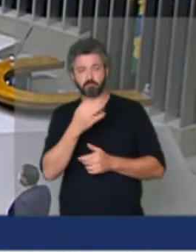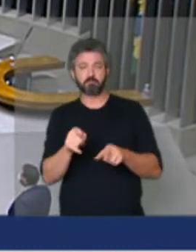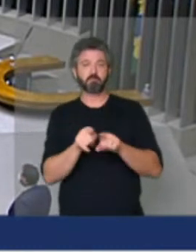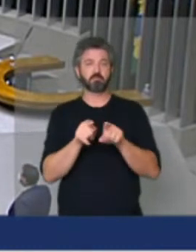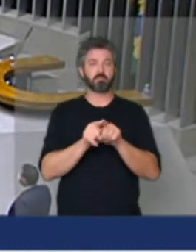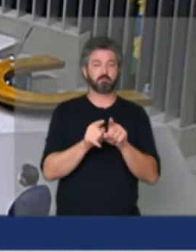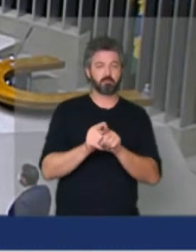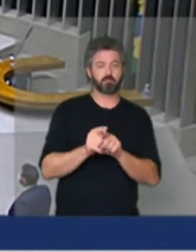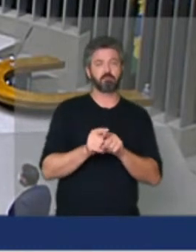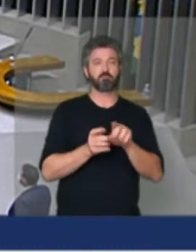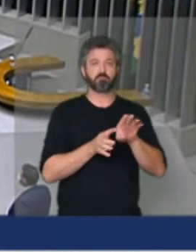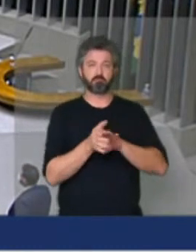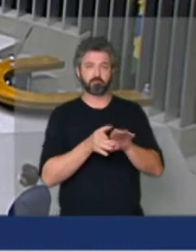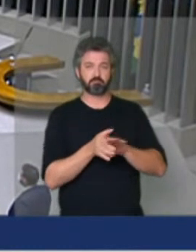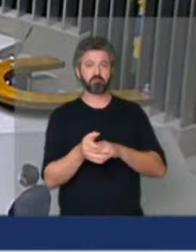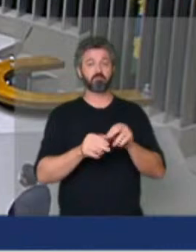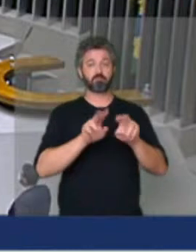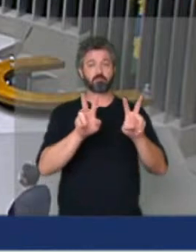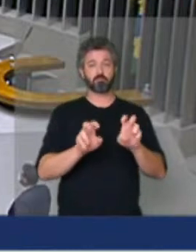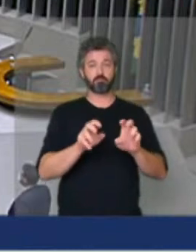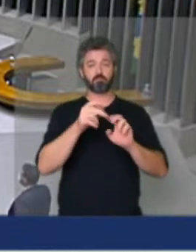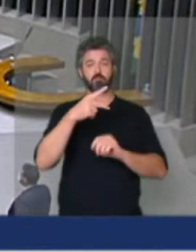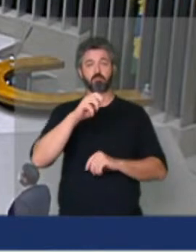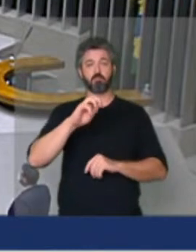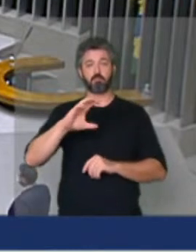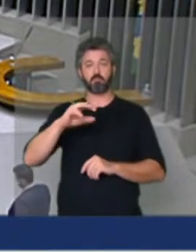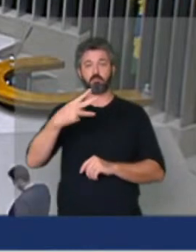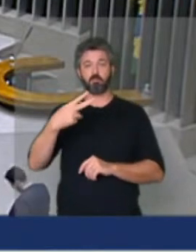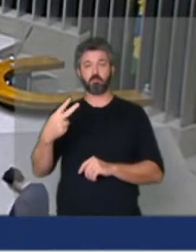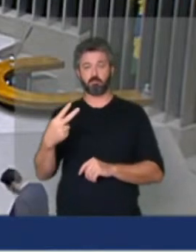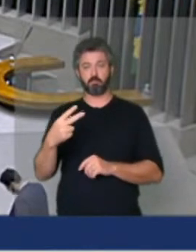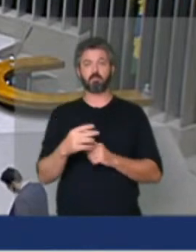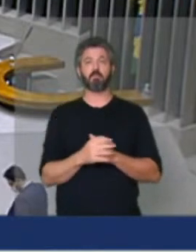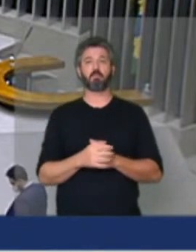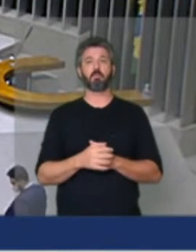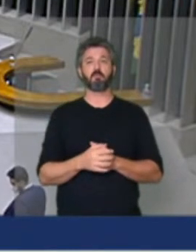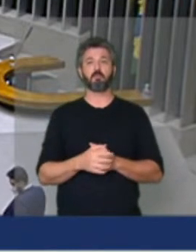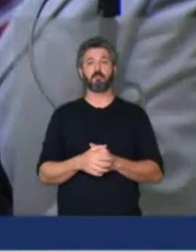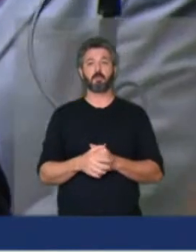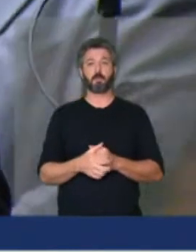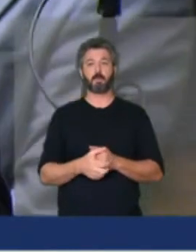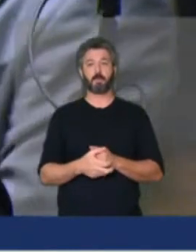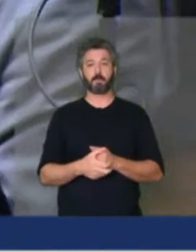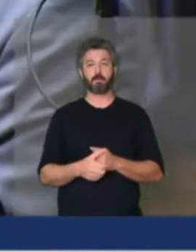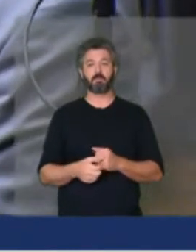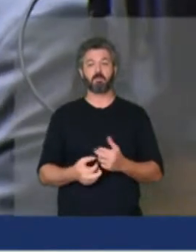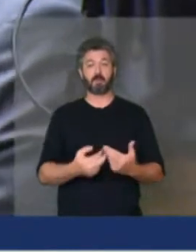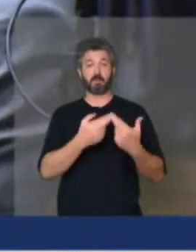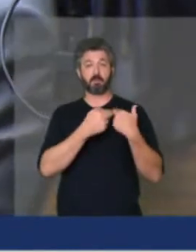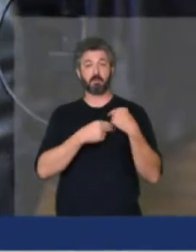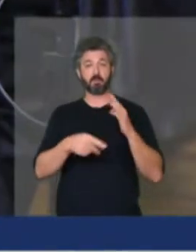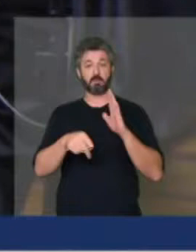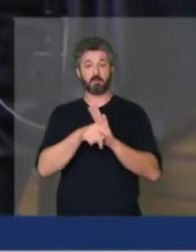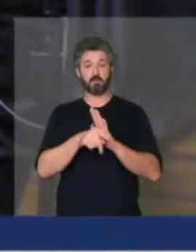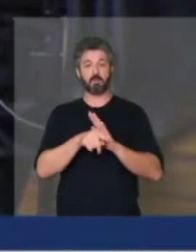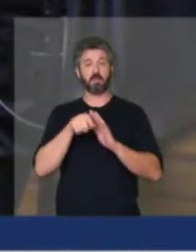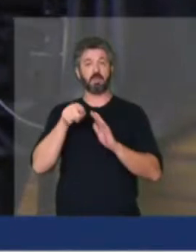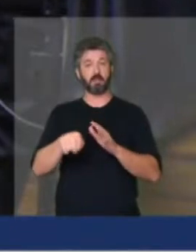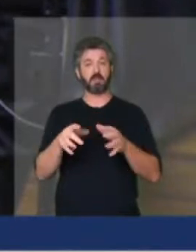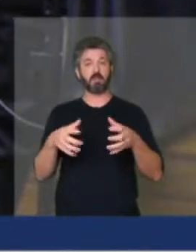PARTIDÁRIAS TAMBÉM TRAZENDO SUGESTÕES COM RELAÇÃO A PEC 32, A MANUTENÇÃO DAS PRERROGATIVAS DESSA IMPORTANTE INSTITUIÇÃO DO NOSSO PAÍS QUE É A DEFENSORIA PÚBLICA, E QUE FAZ UM TRABALHO